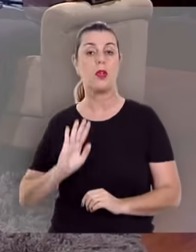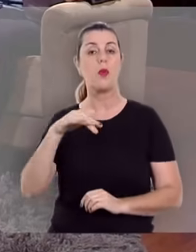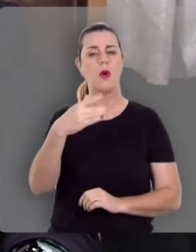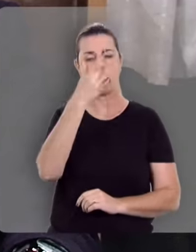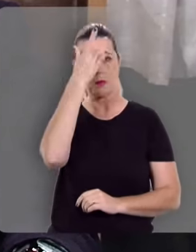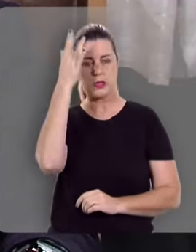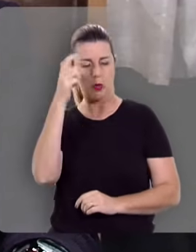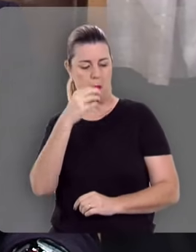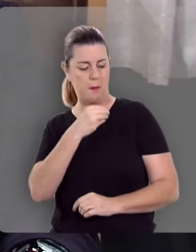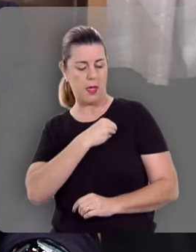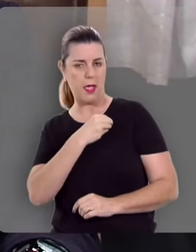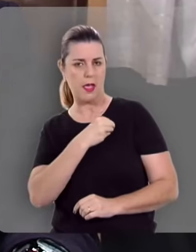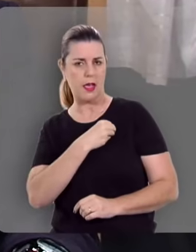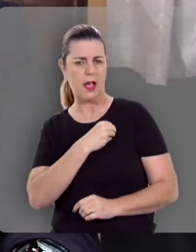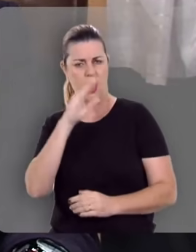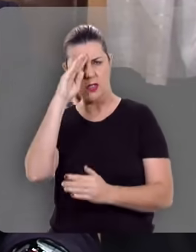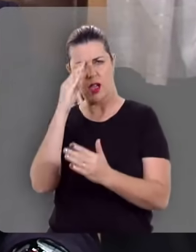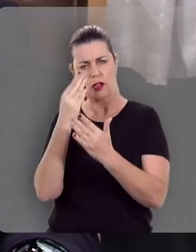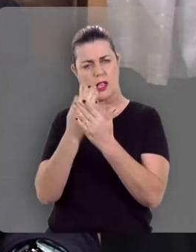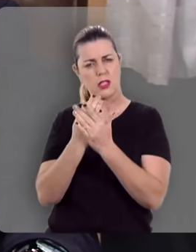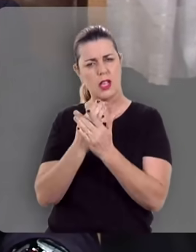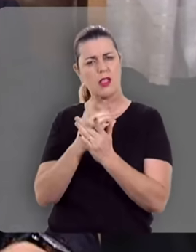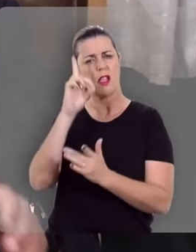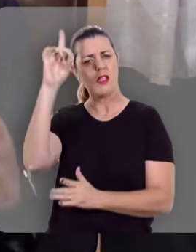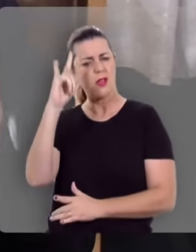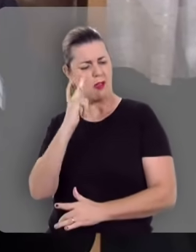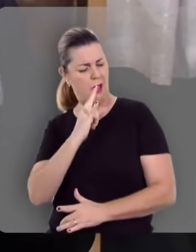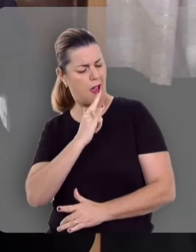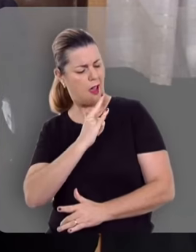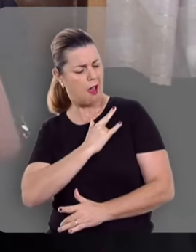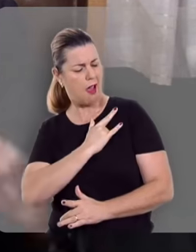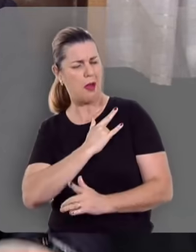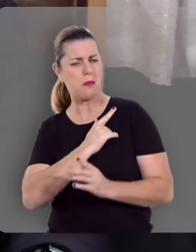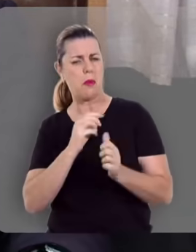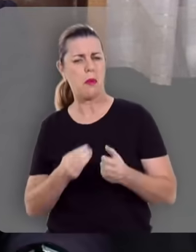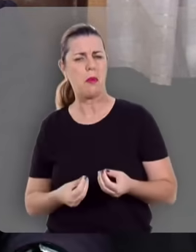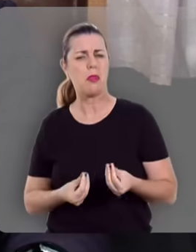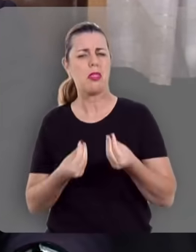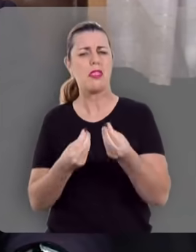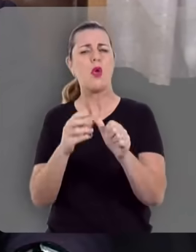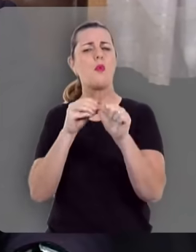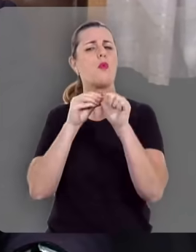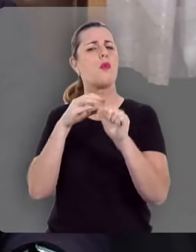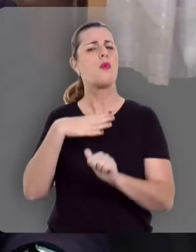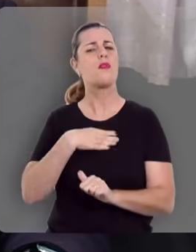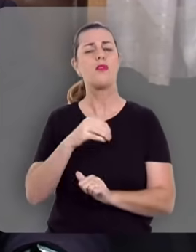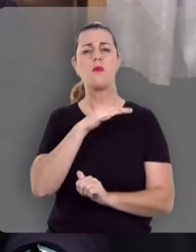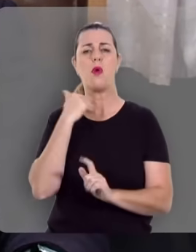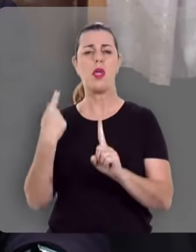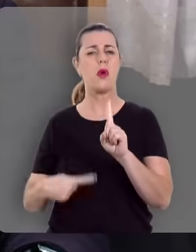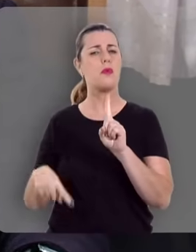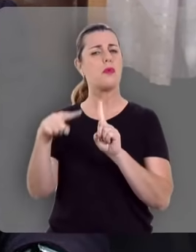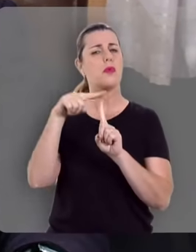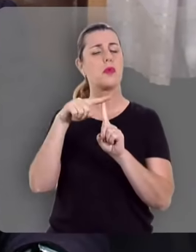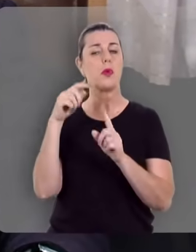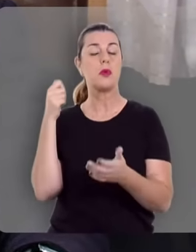pecador creio que Deus o amor e mandou o seu único filho para morrer numa cruz e pagar os seus bom